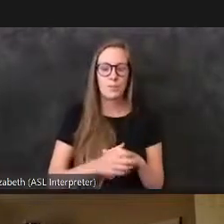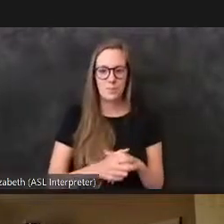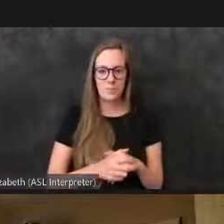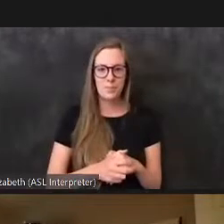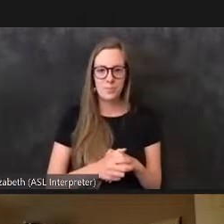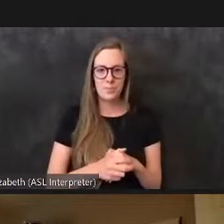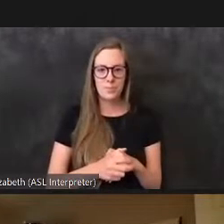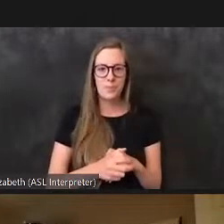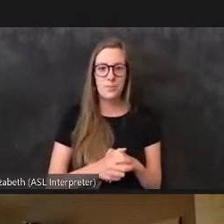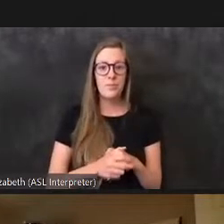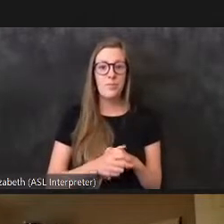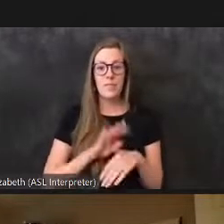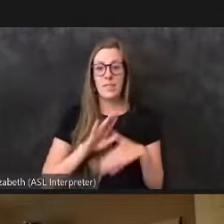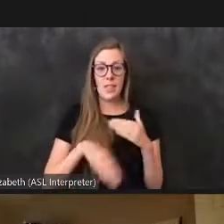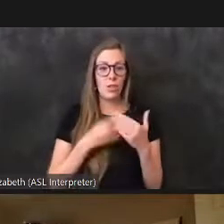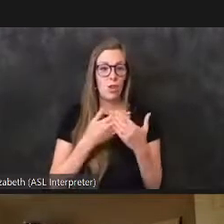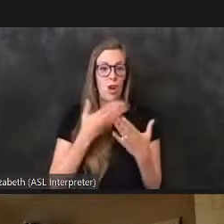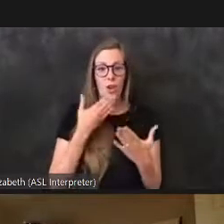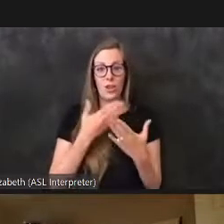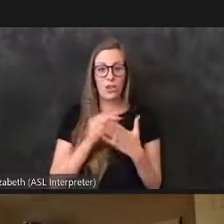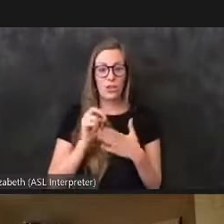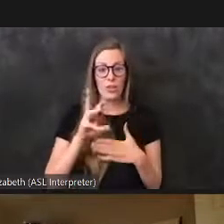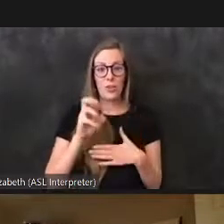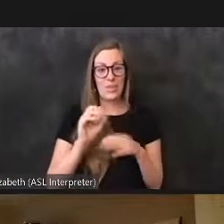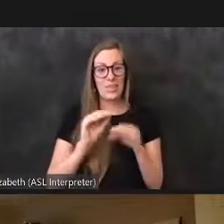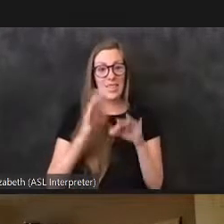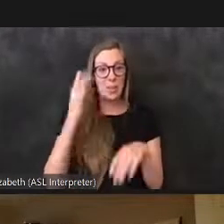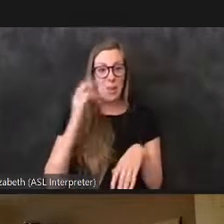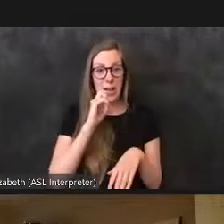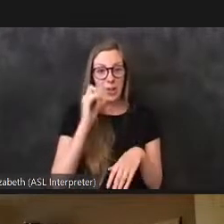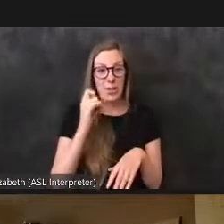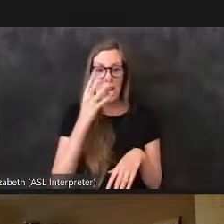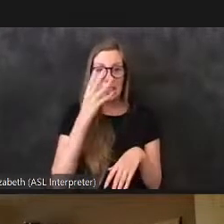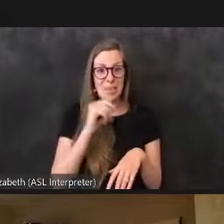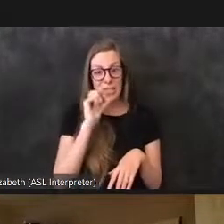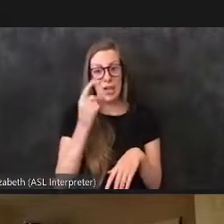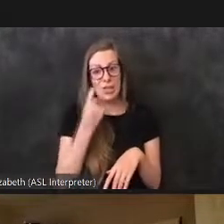Es muy crítico todo eso. Buenas noticias, espero. Es por eso que no está durmiendo.